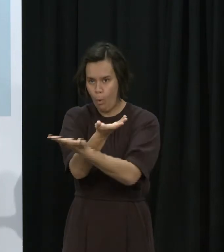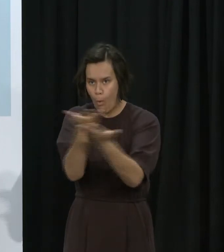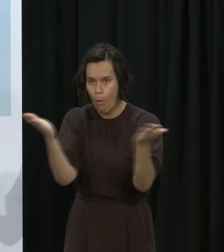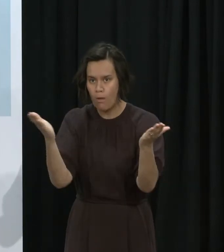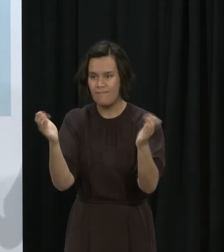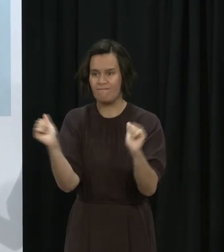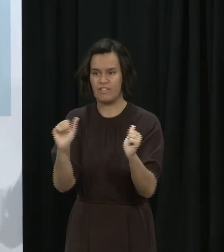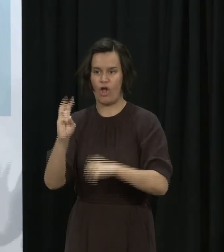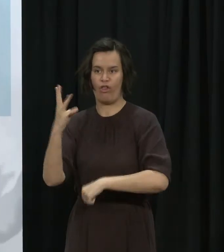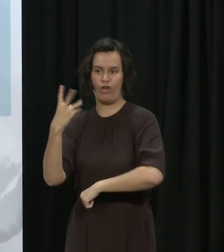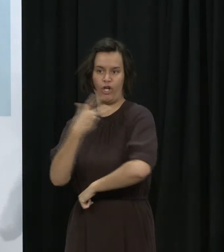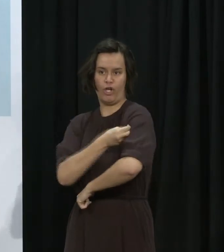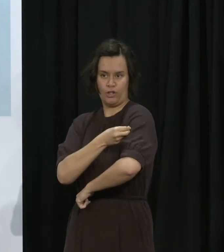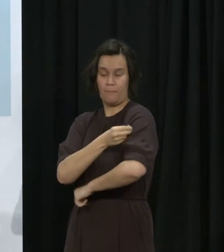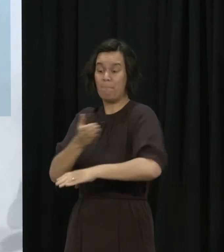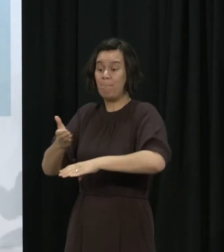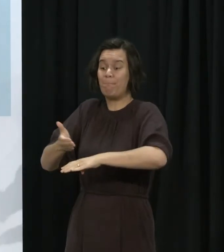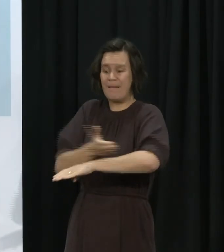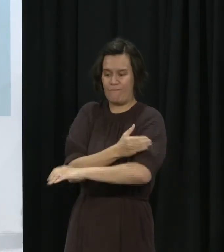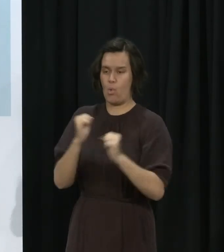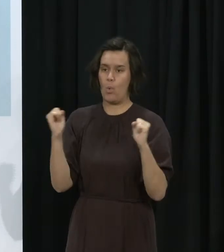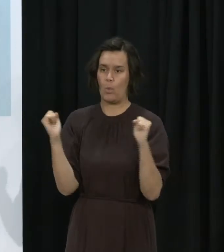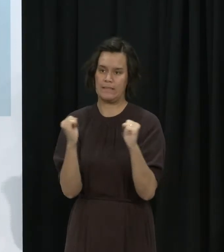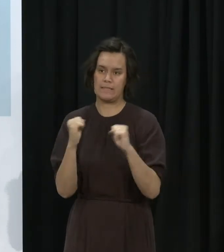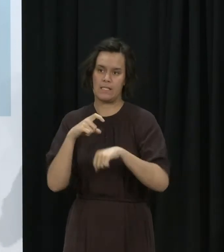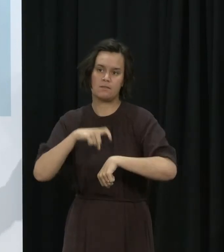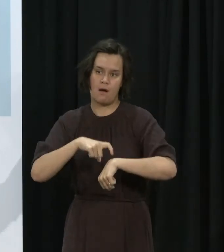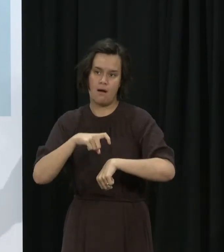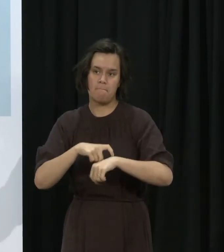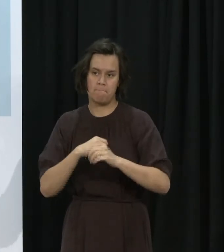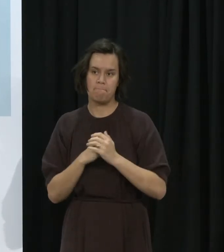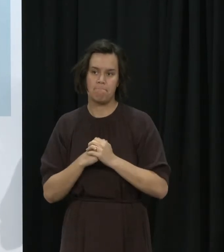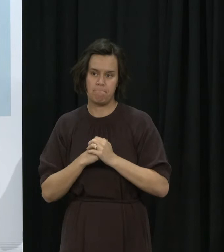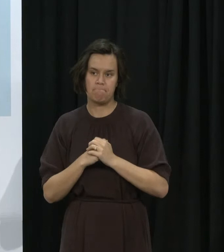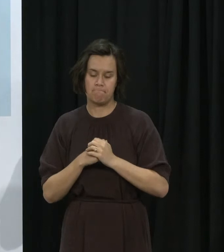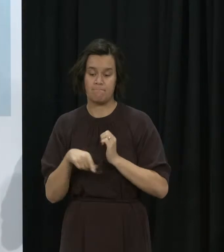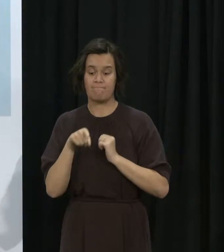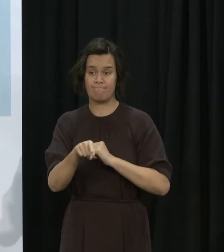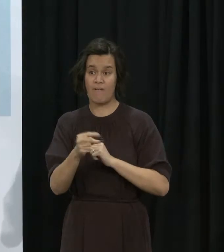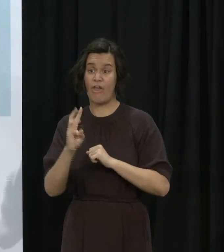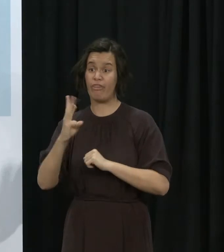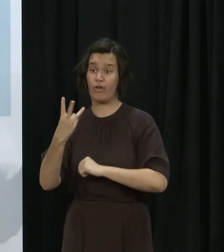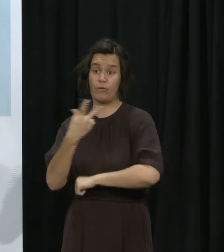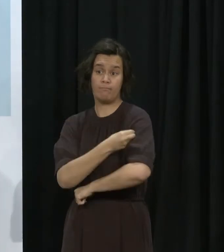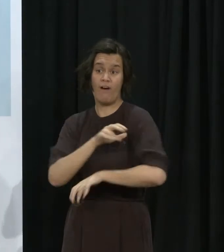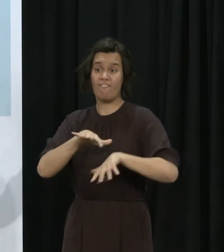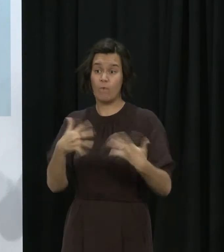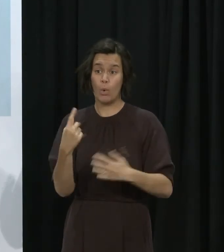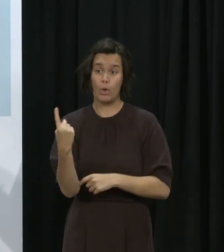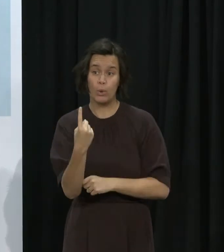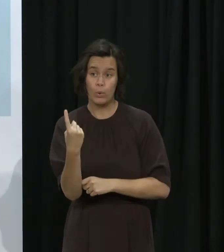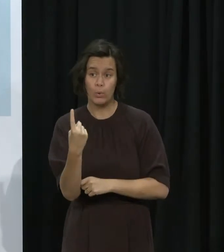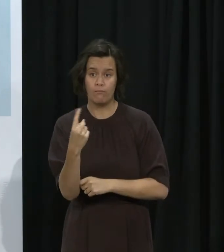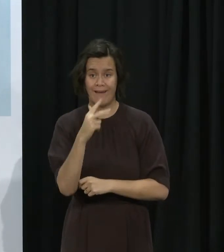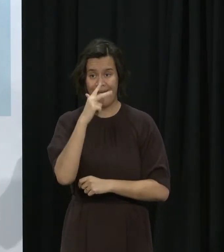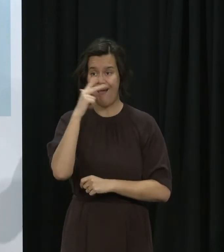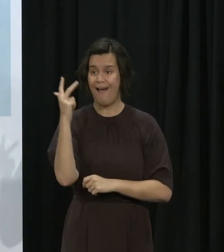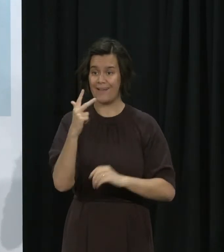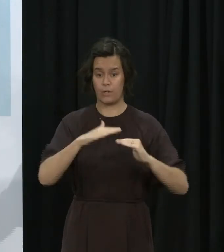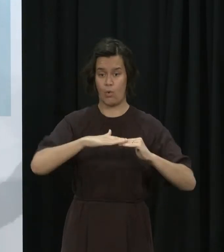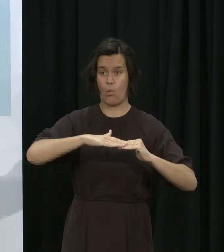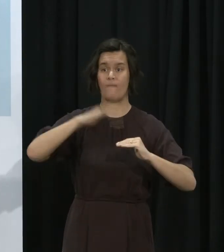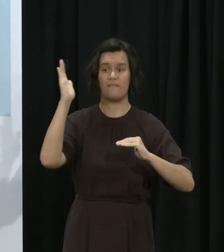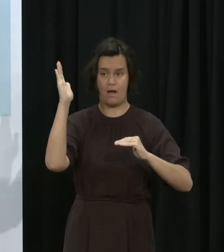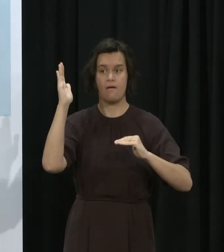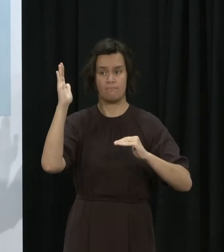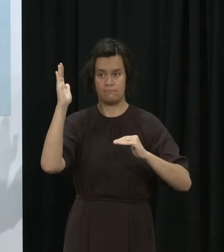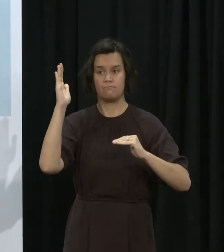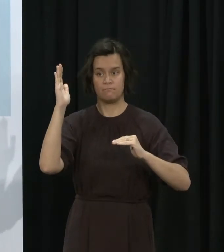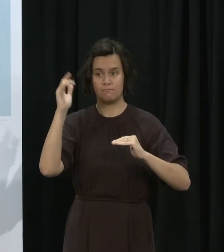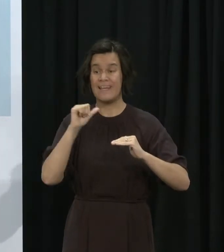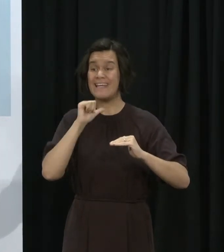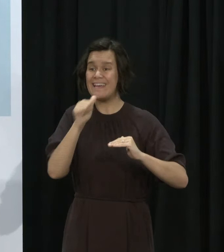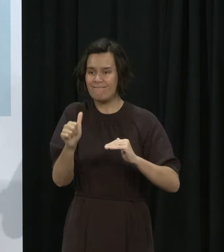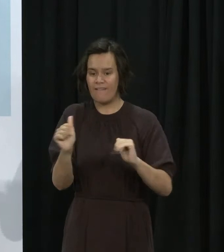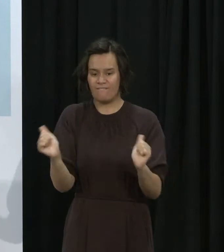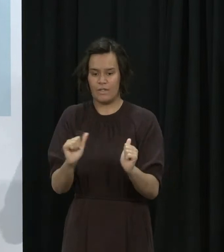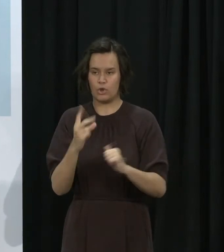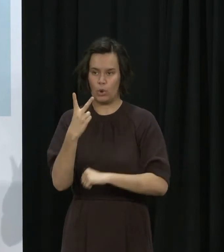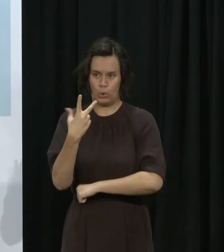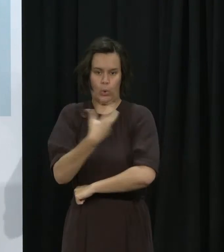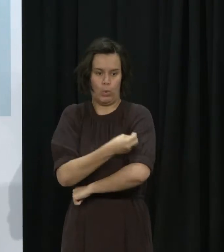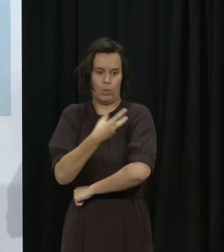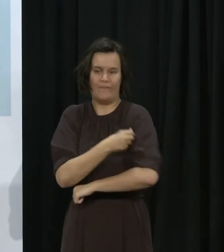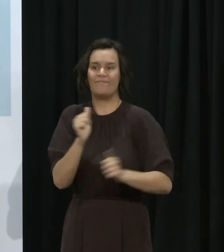kia whakamua ki e wha marama.